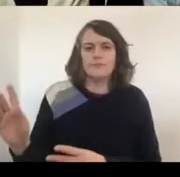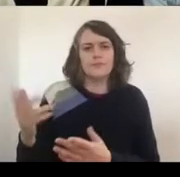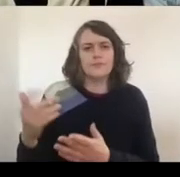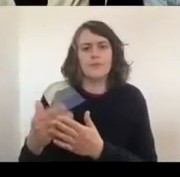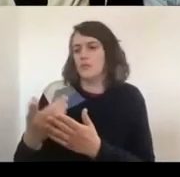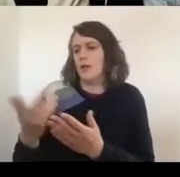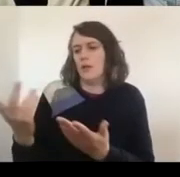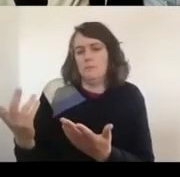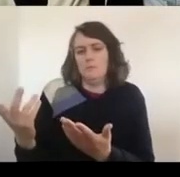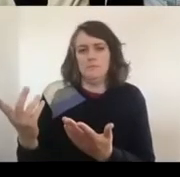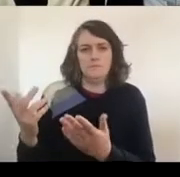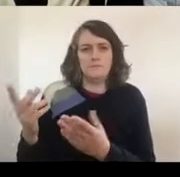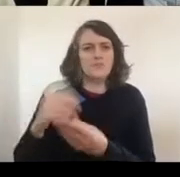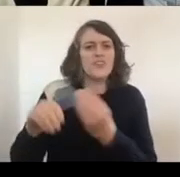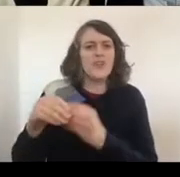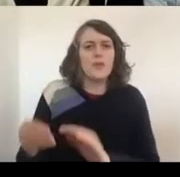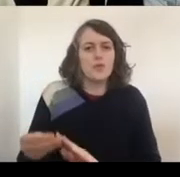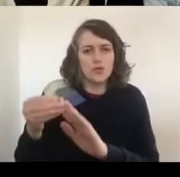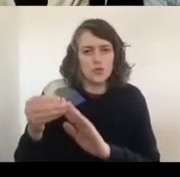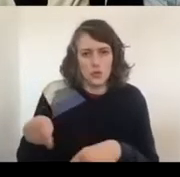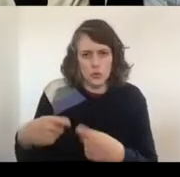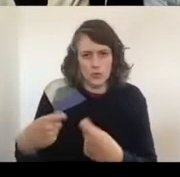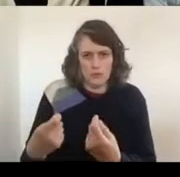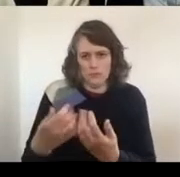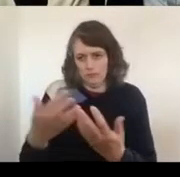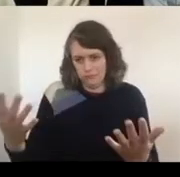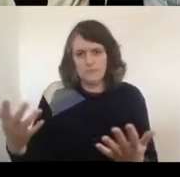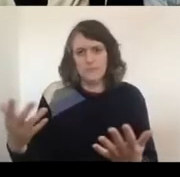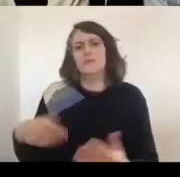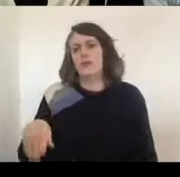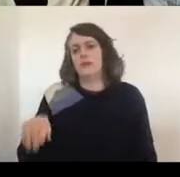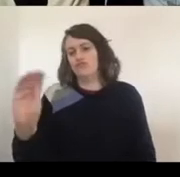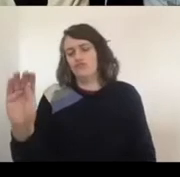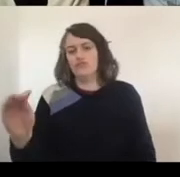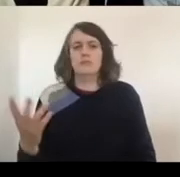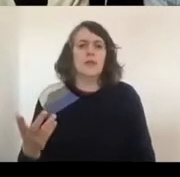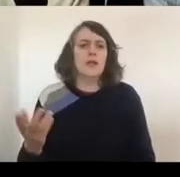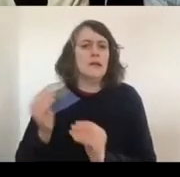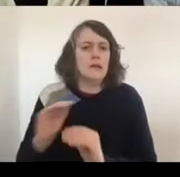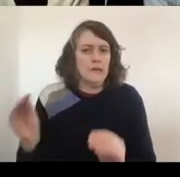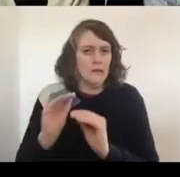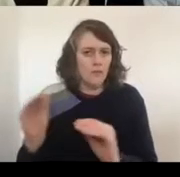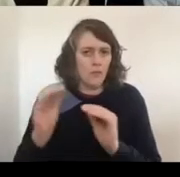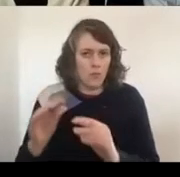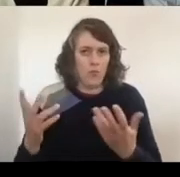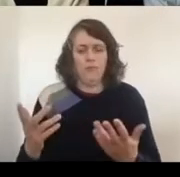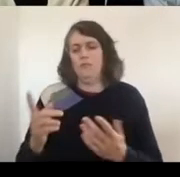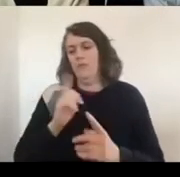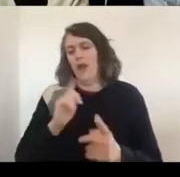um dort entsprechende Informationen zu geben, als Ansprechperson zur Verfügung zu stehen,